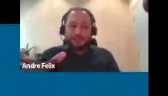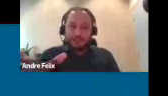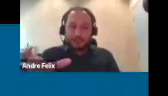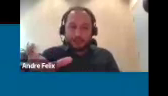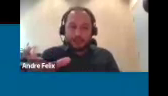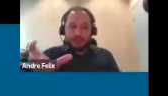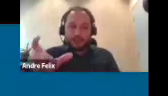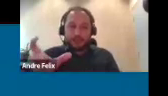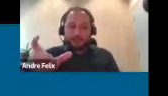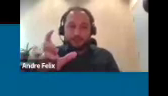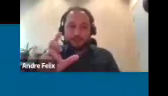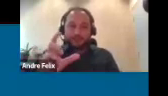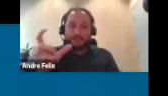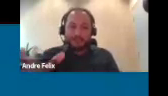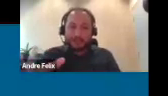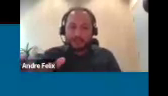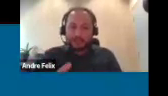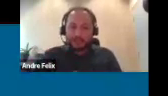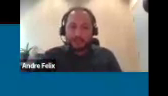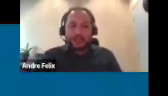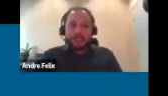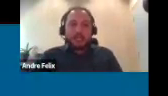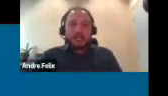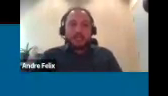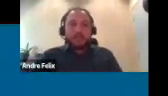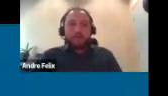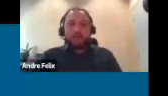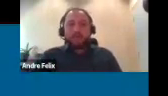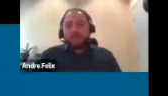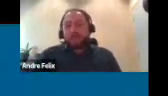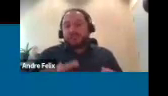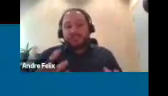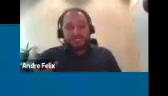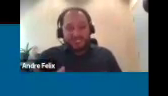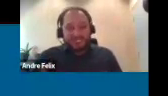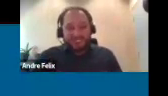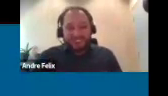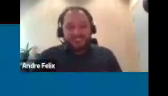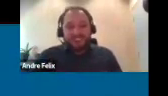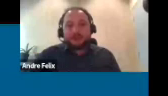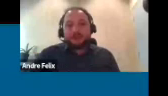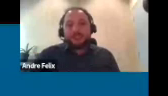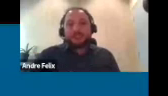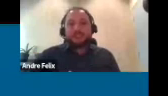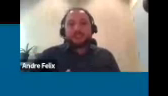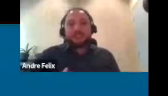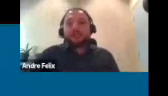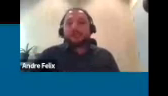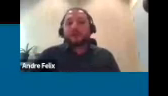Farben den Test bestehen. Ähm, aber nur als technische Information: Derzeit empfehlen wir einen